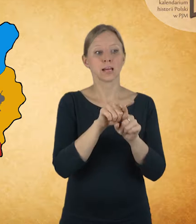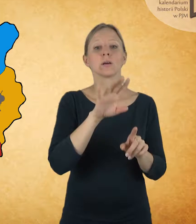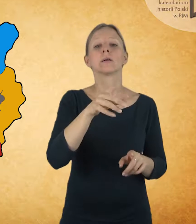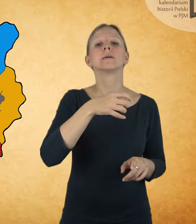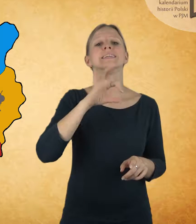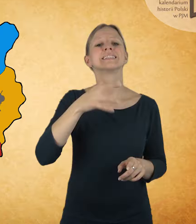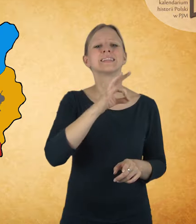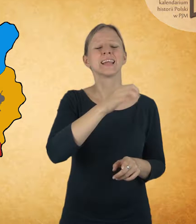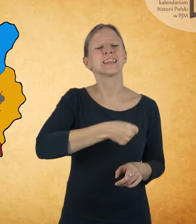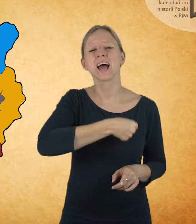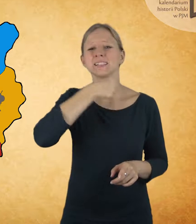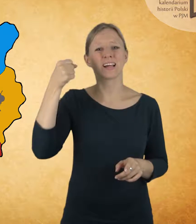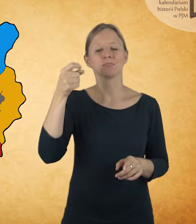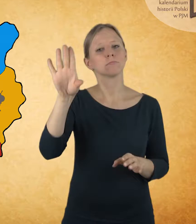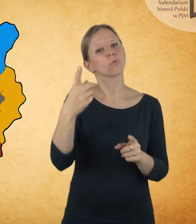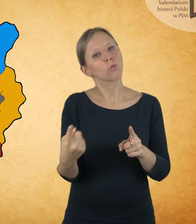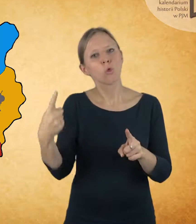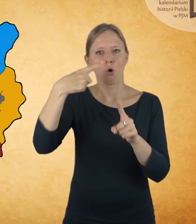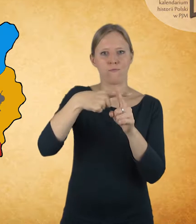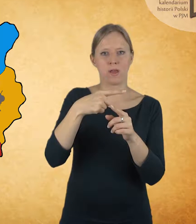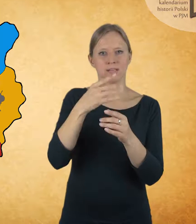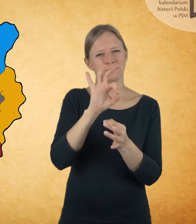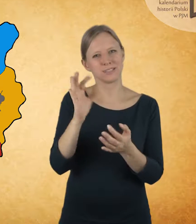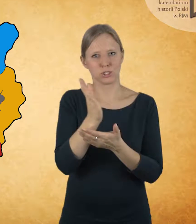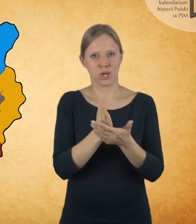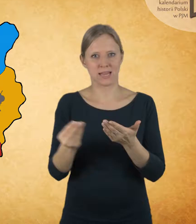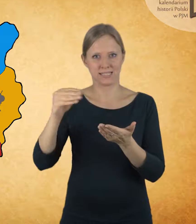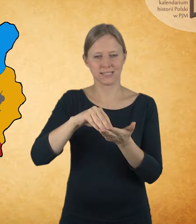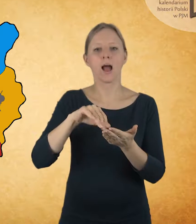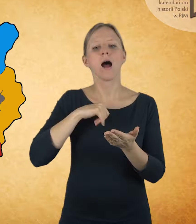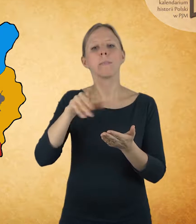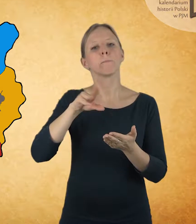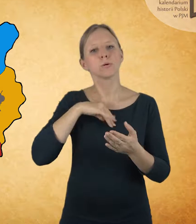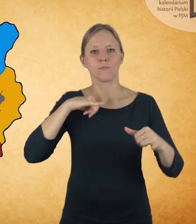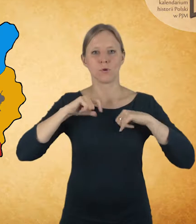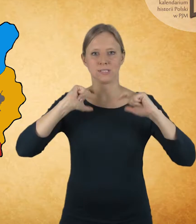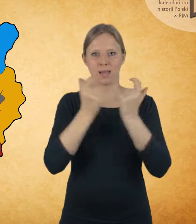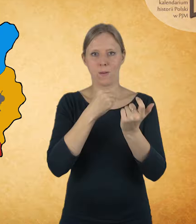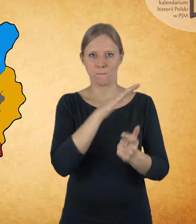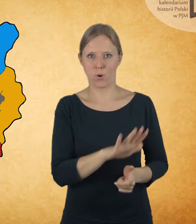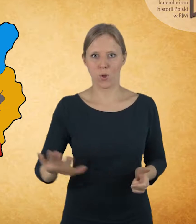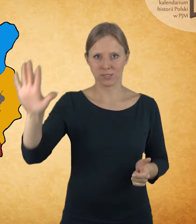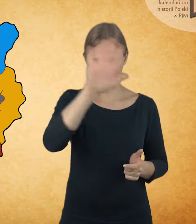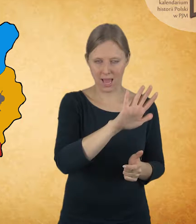Najstarszy syn otrzymał też specjalną dzielnicę zarezerwowaną dla władcy całego kraju.